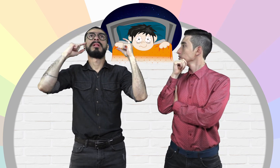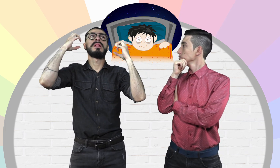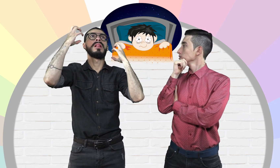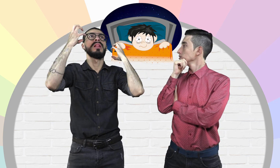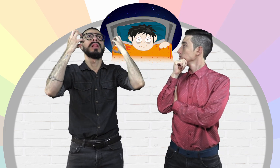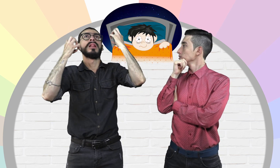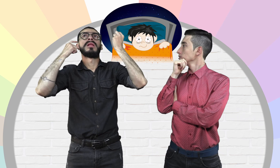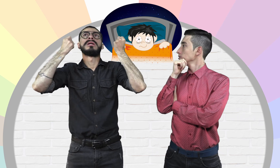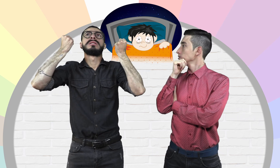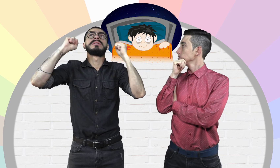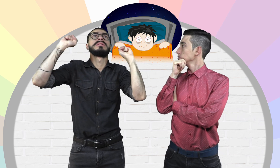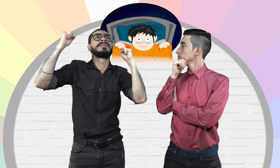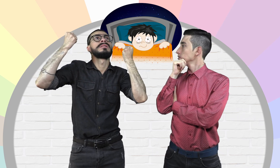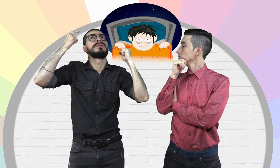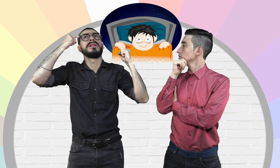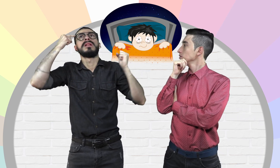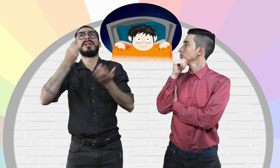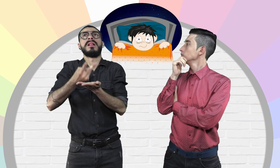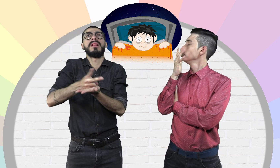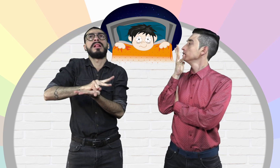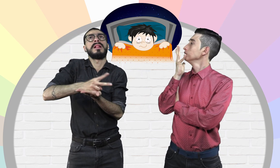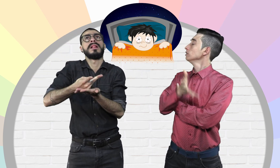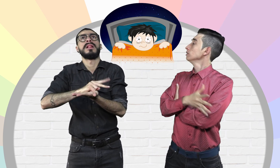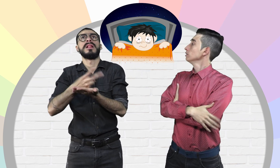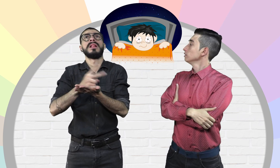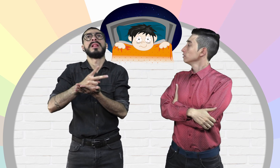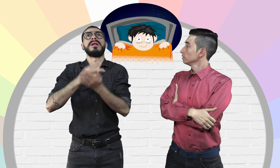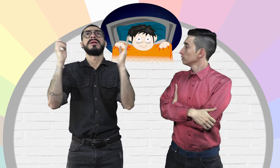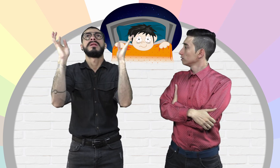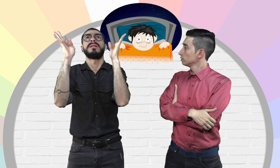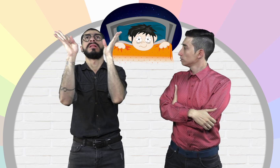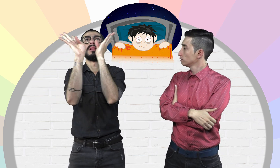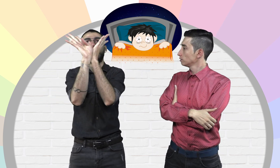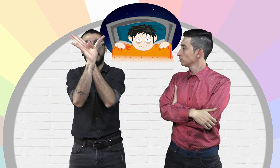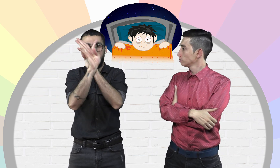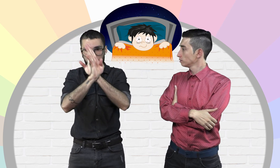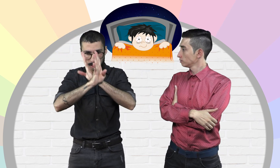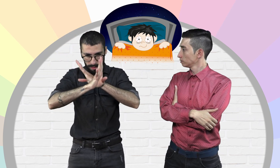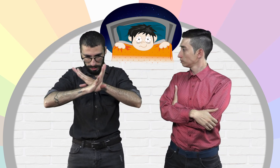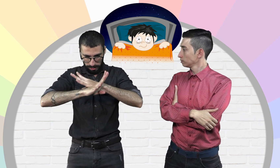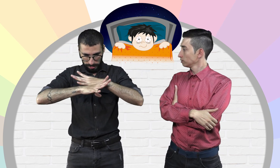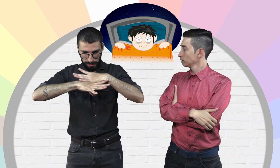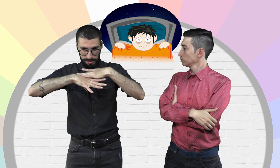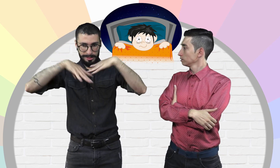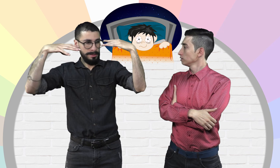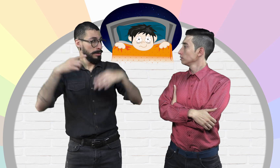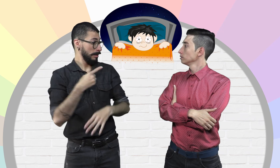Pensando, tal vez preocupado por algo, dando vueltas en la cama, hasta que amanece.